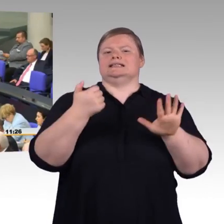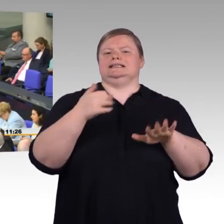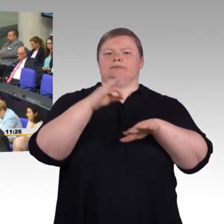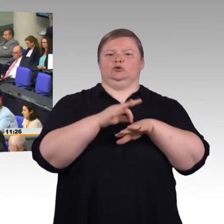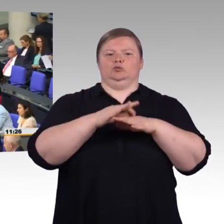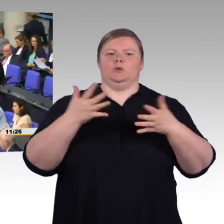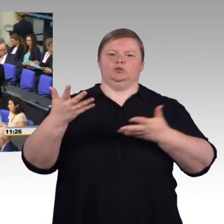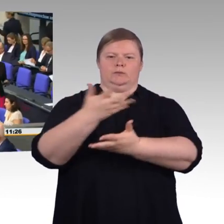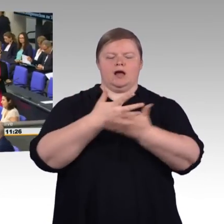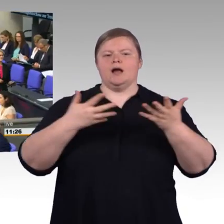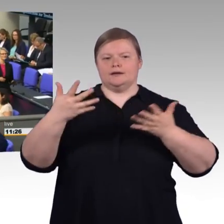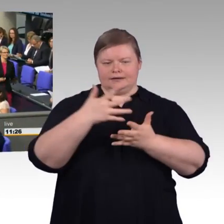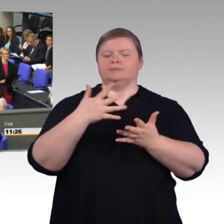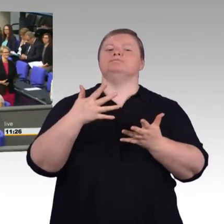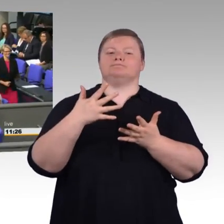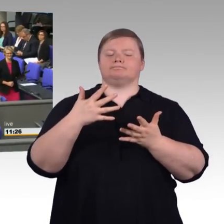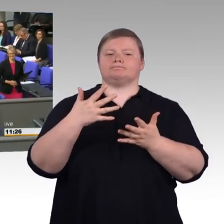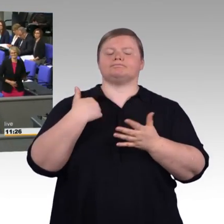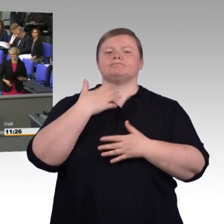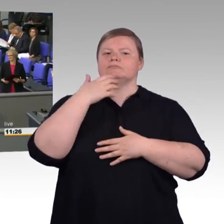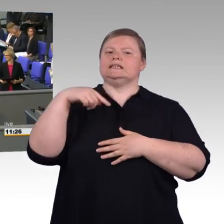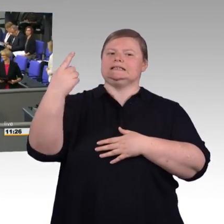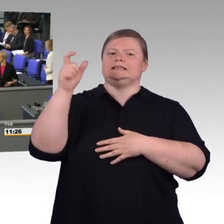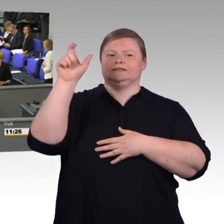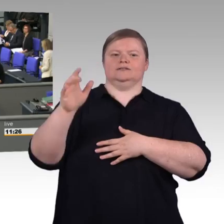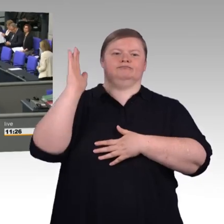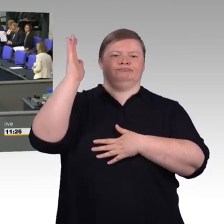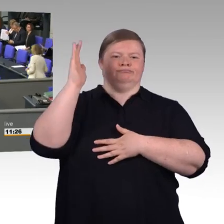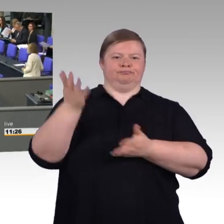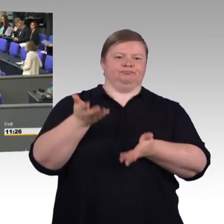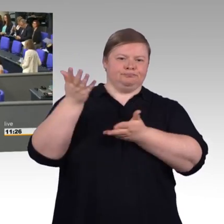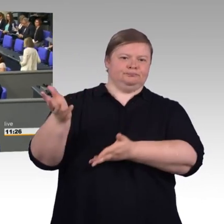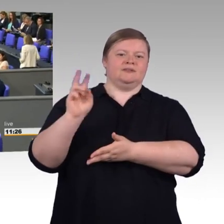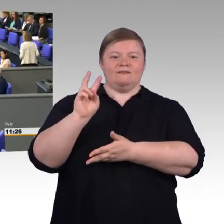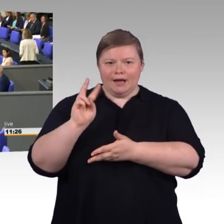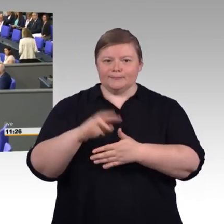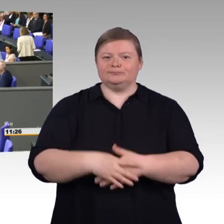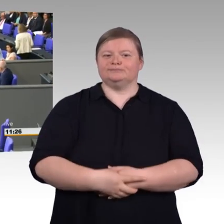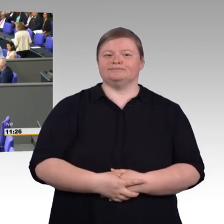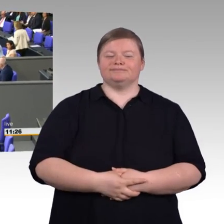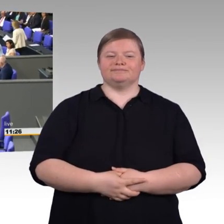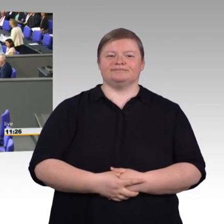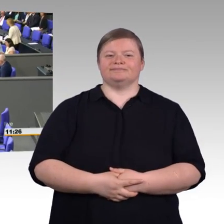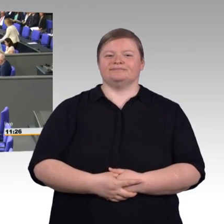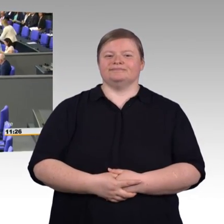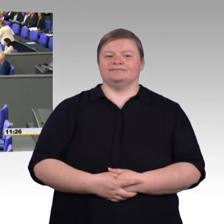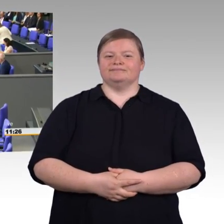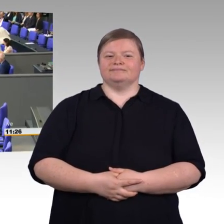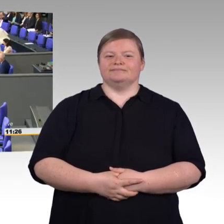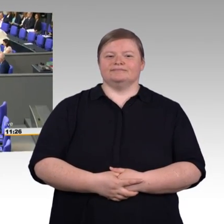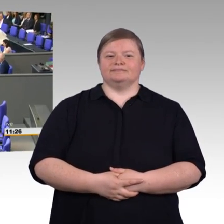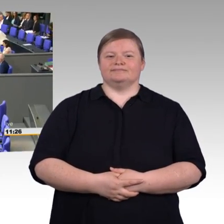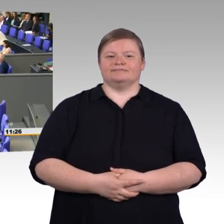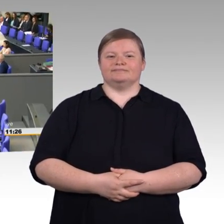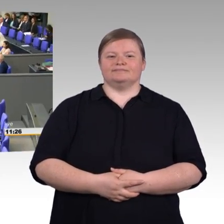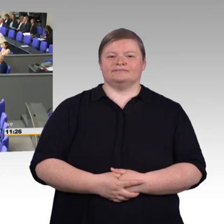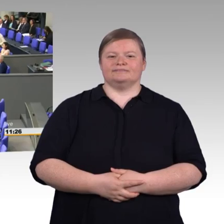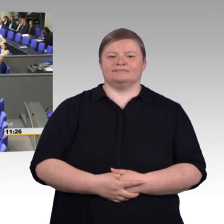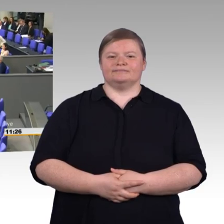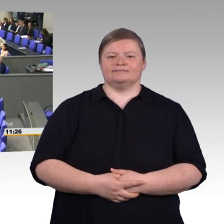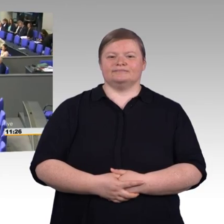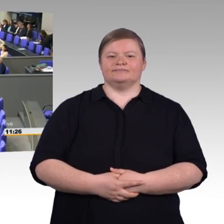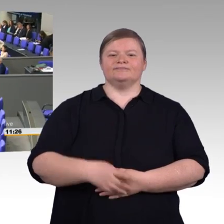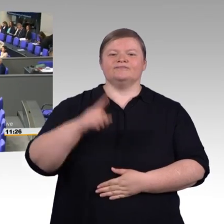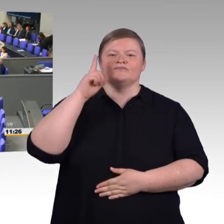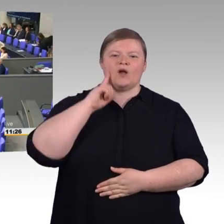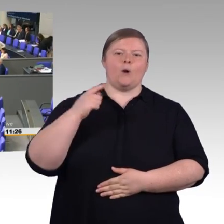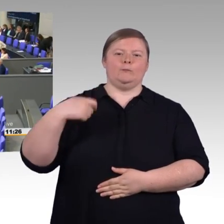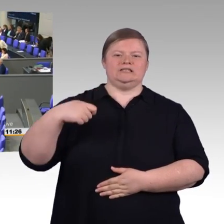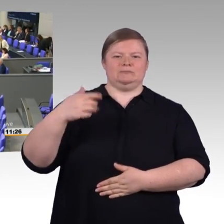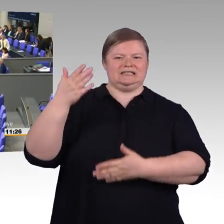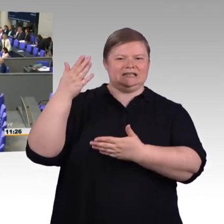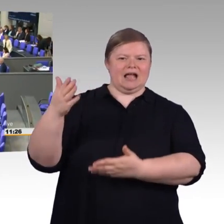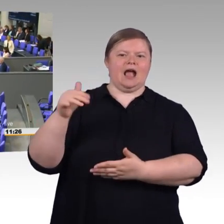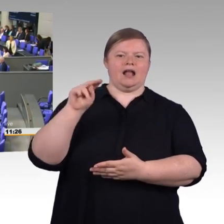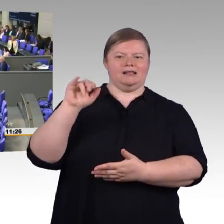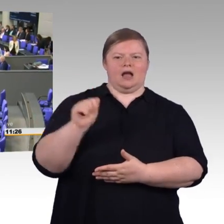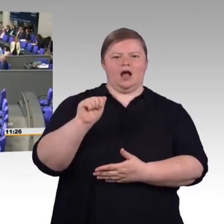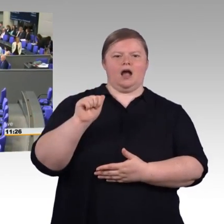(Beifall)